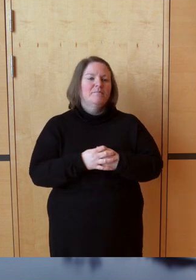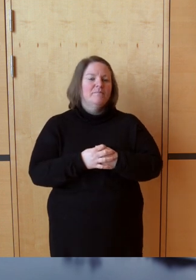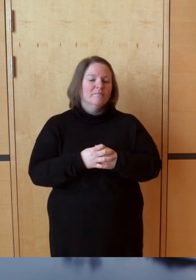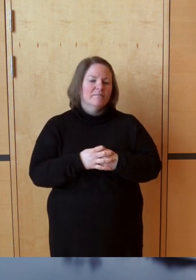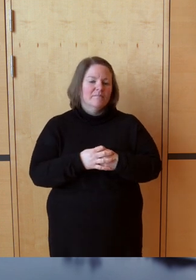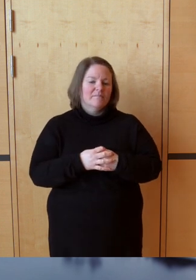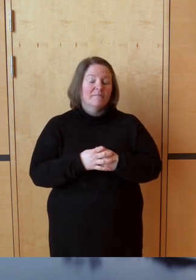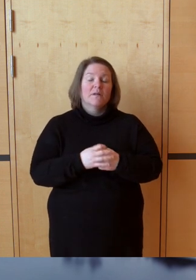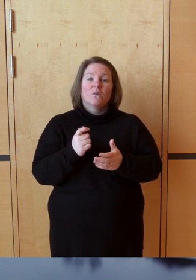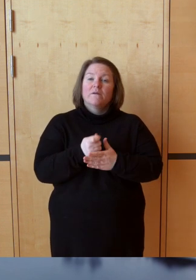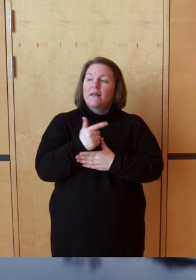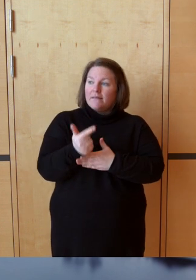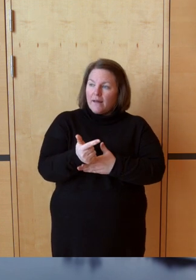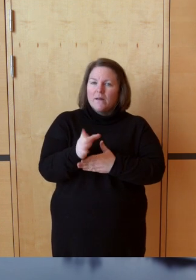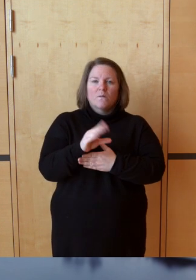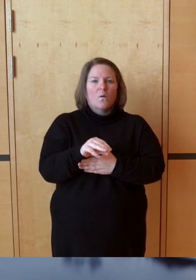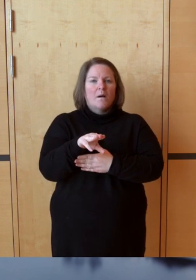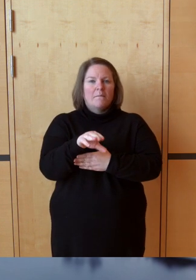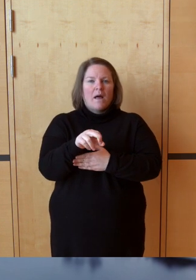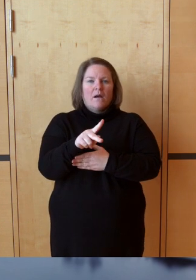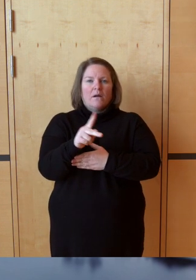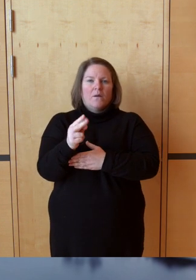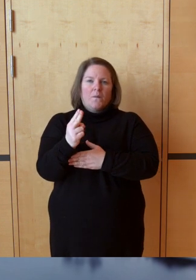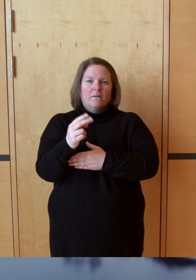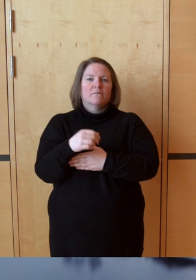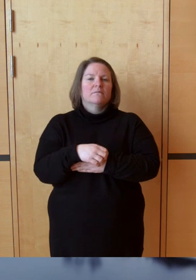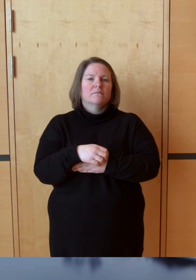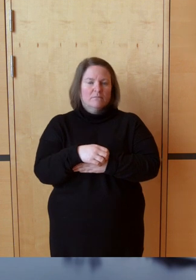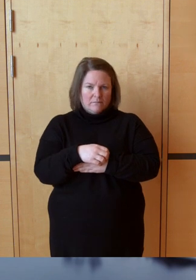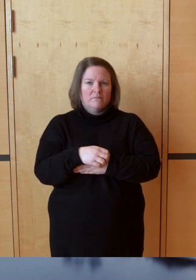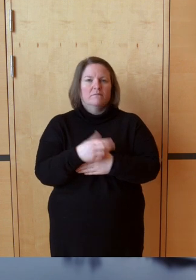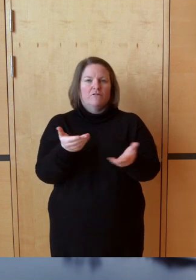Tack ska du ha då vi märker att de som säger att han skulle upprepa efter Frida Lundmark Varsågod